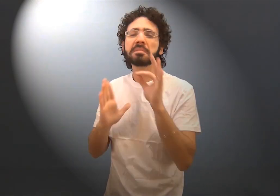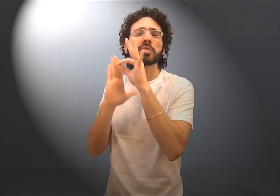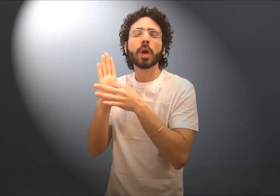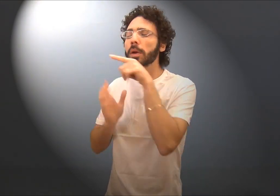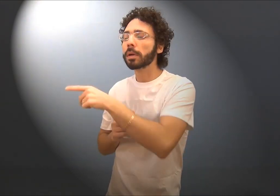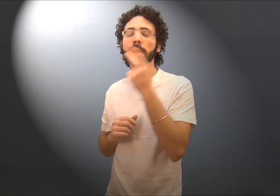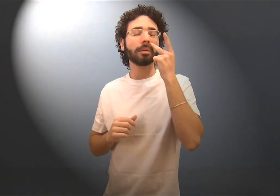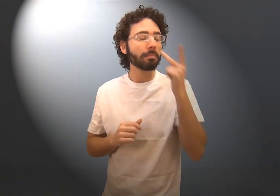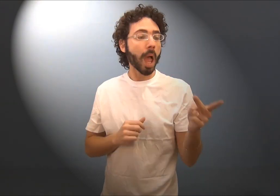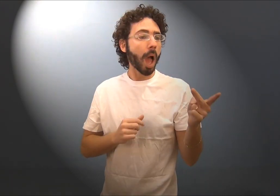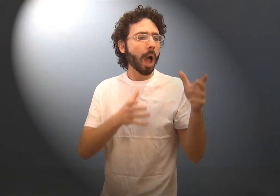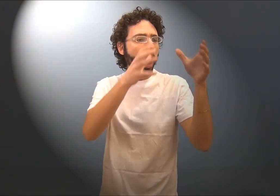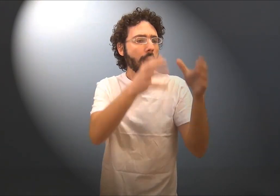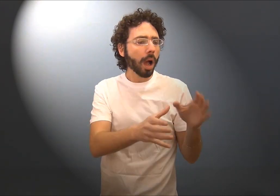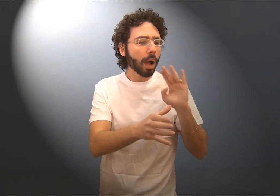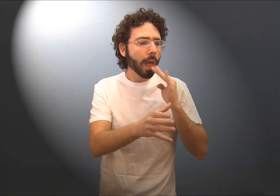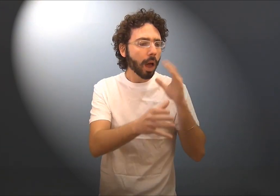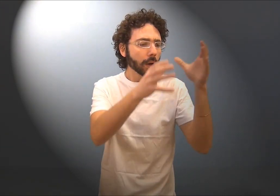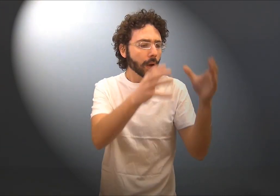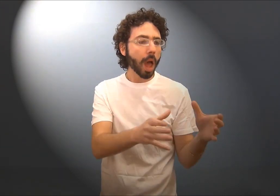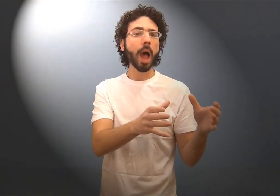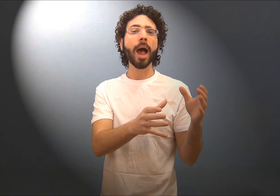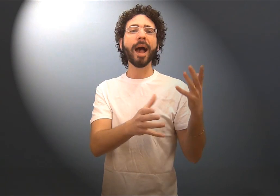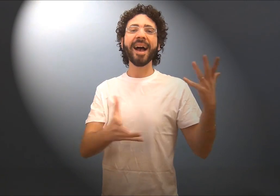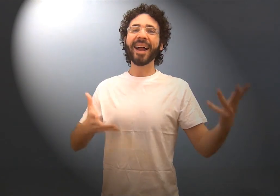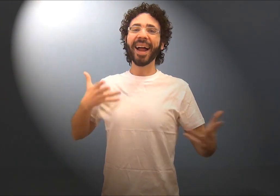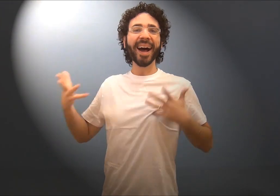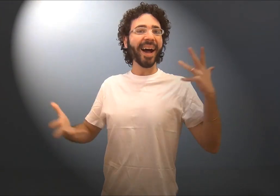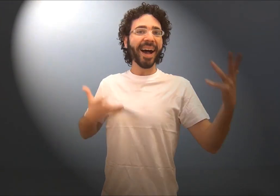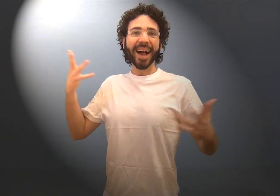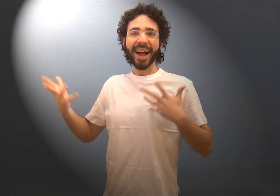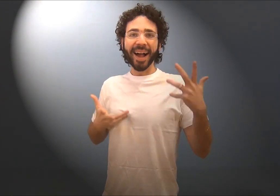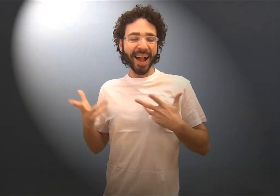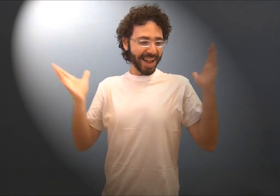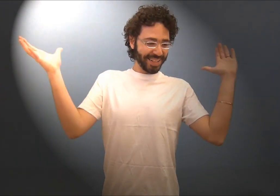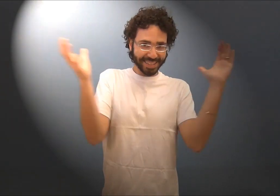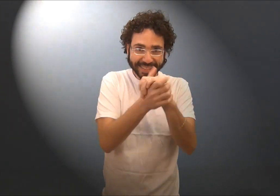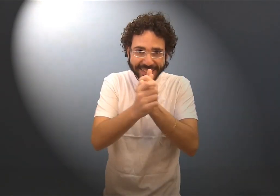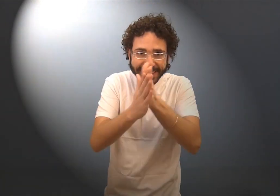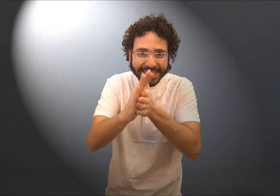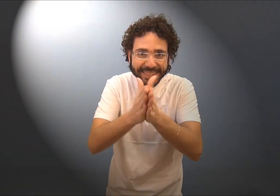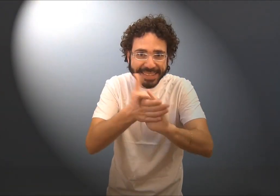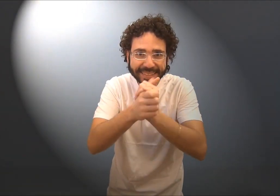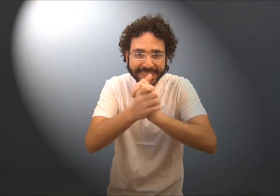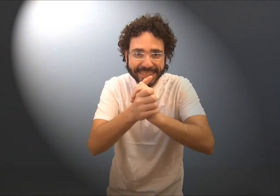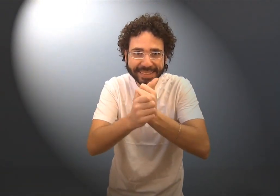Appena maestro Ciliegia ebbe visto quel pezzo di legno, si rallegrò tutto; e dandosi una fregatina di mani